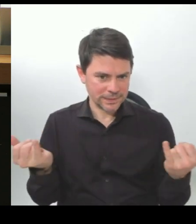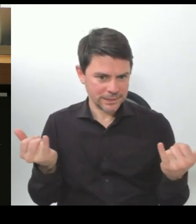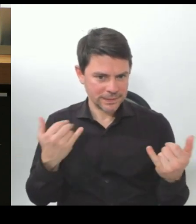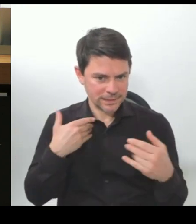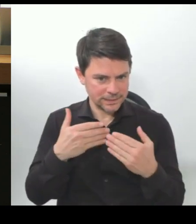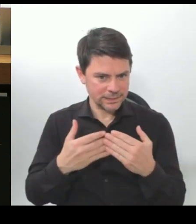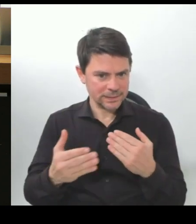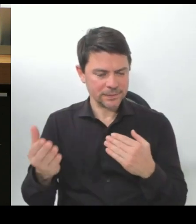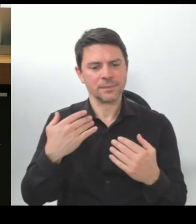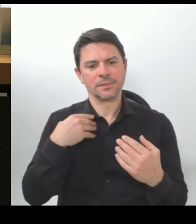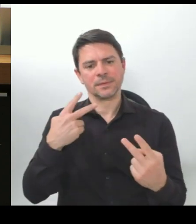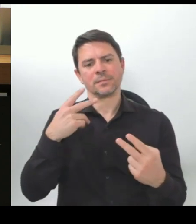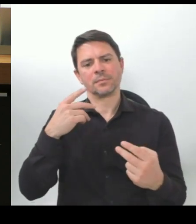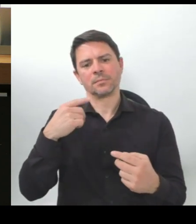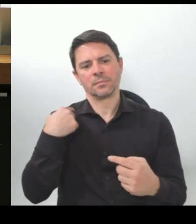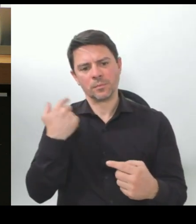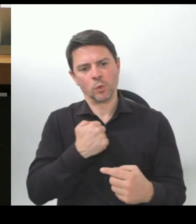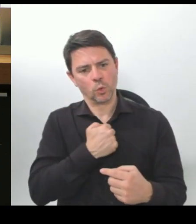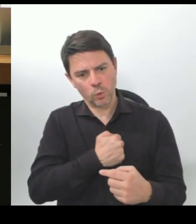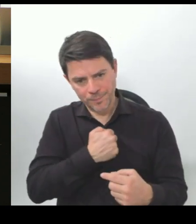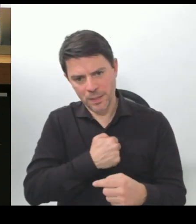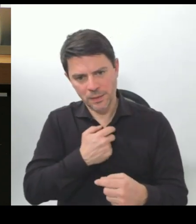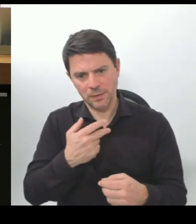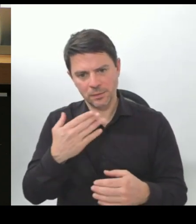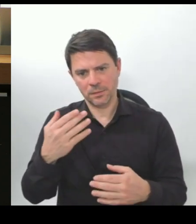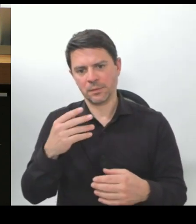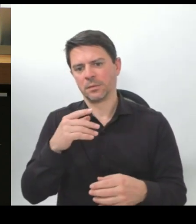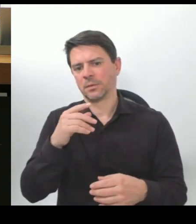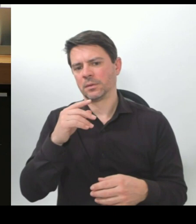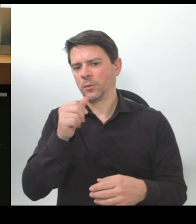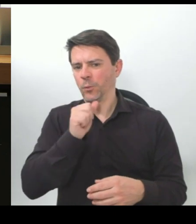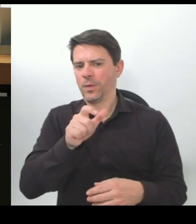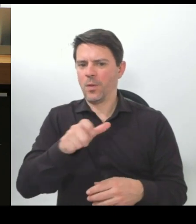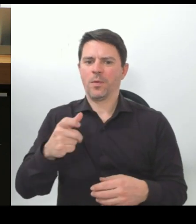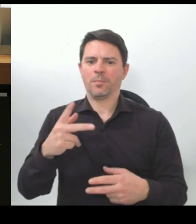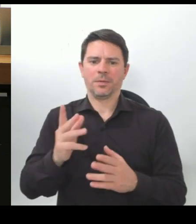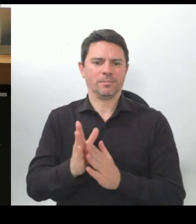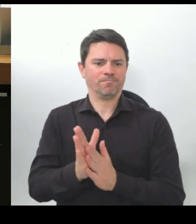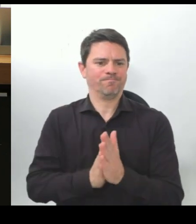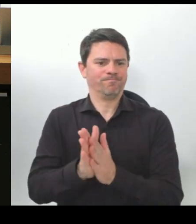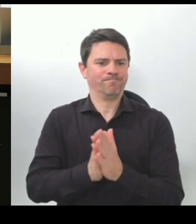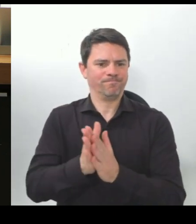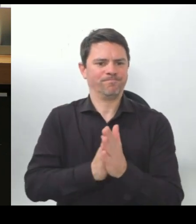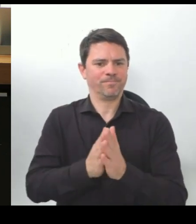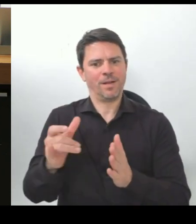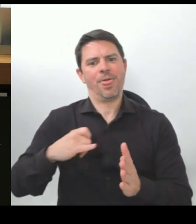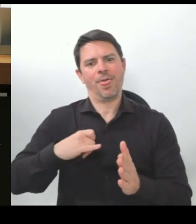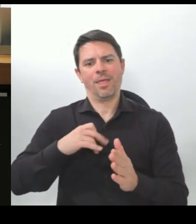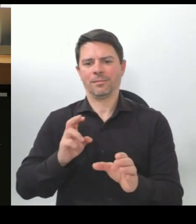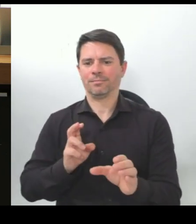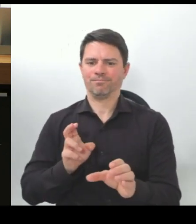die Verwaltung einzusteigen. Es muss immer ein Dreiklang sein, aus guter Bezahlung, guten Arbeitsplätzen und